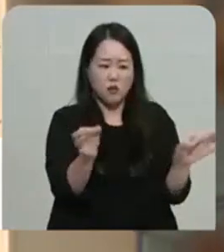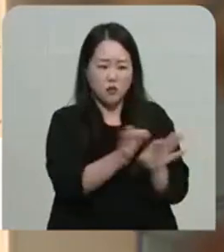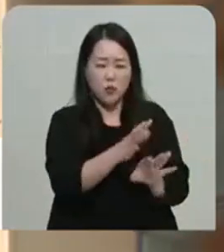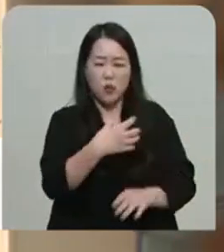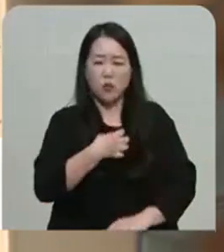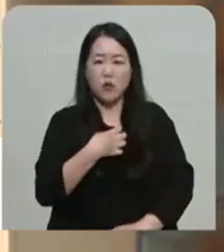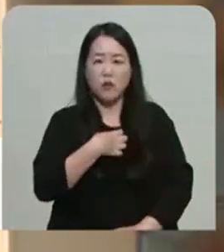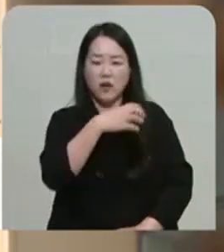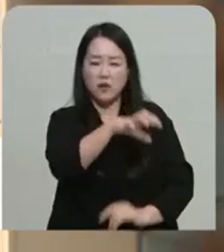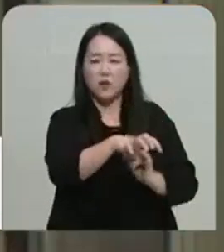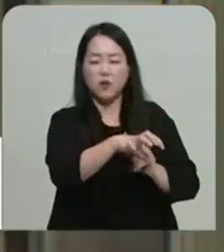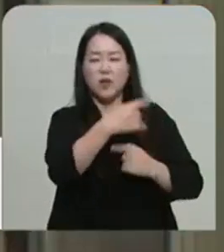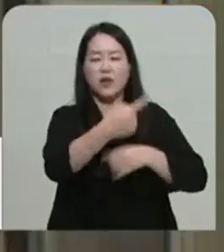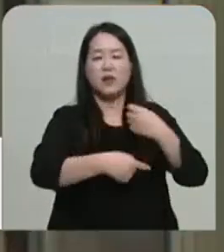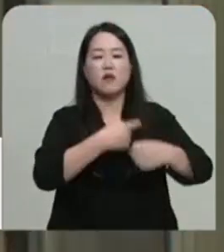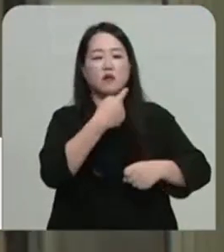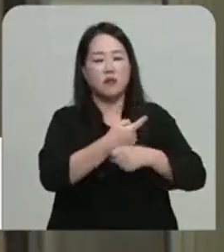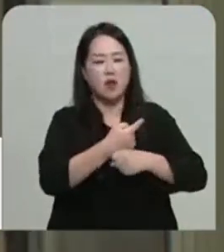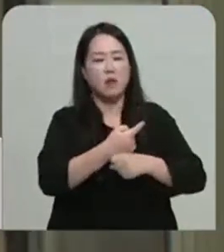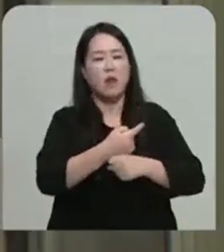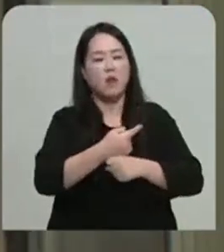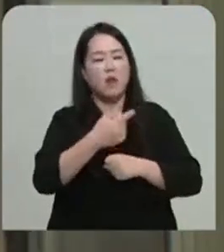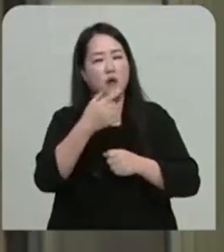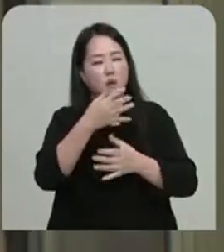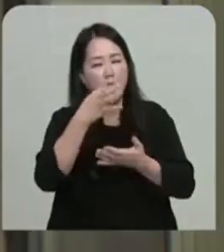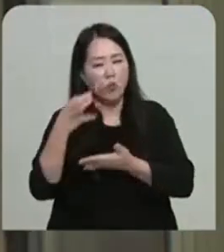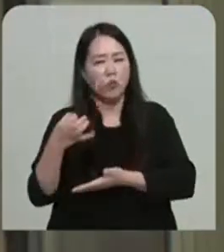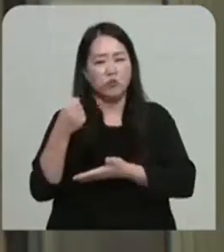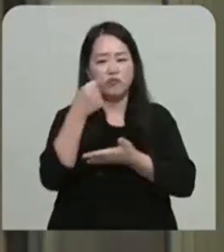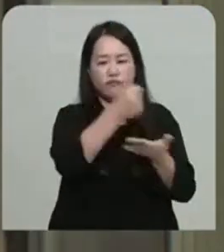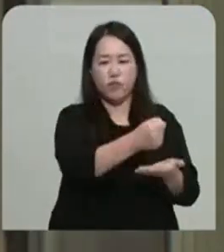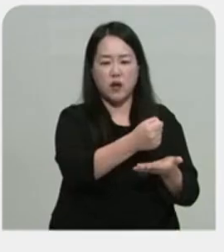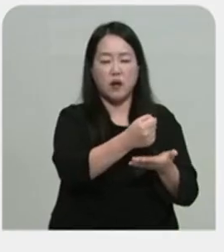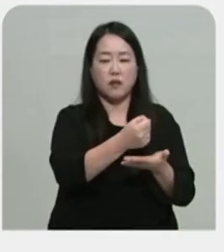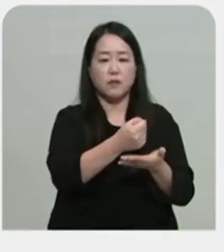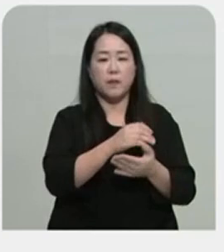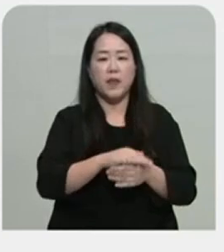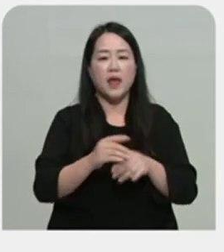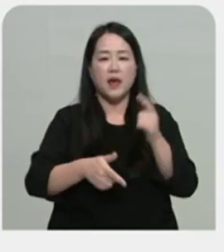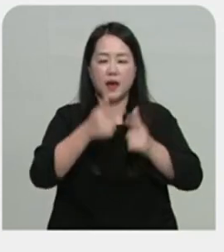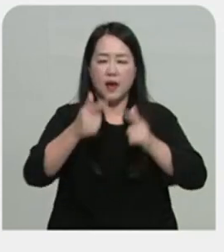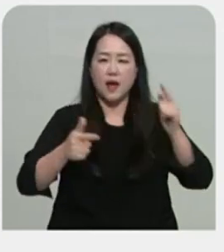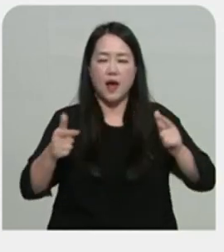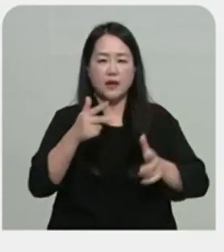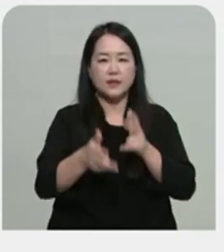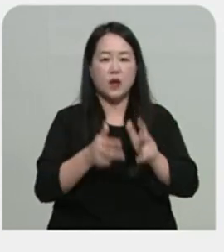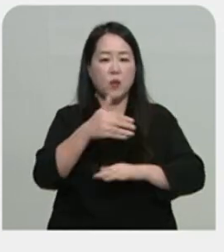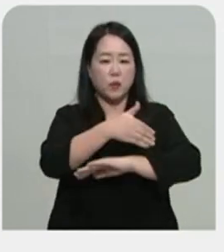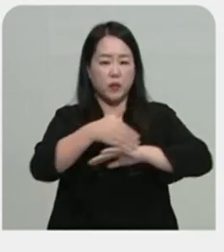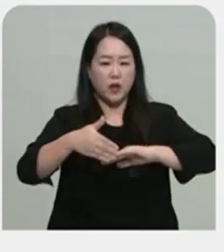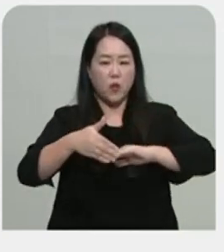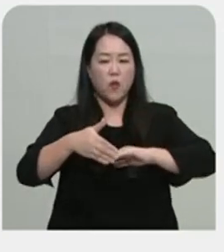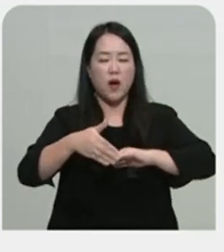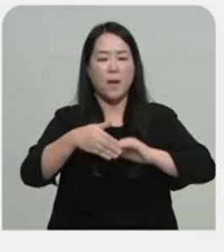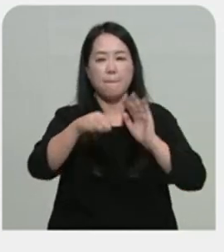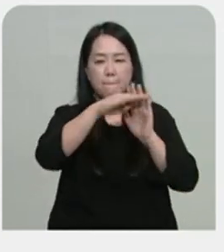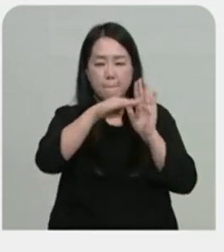지방소멸대응기금을 배분하고 있습니다. 각 지자체가 제출한 사업 계획 평가 등급에 따라 일정 금액을 주는데